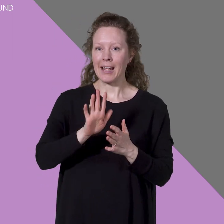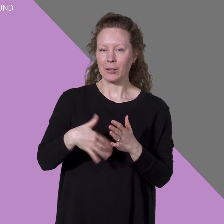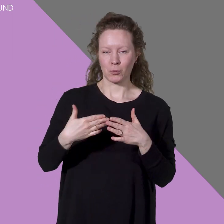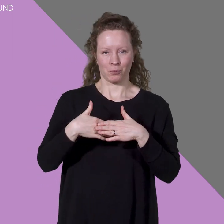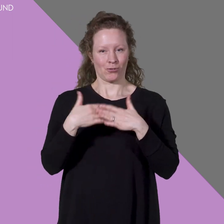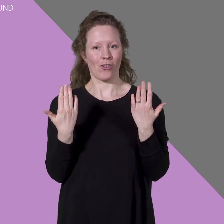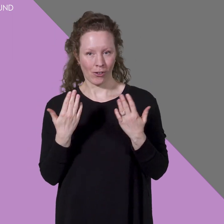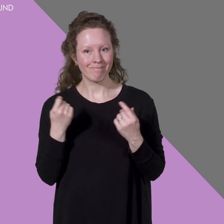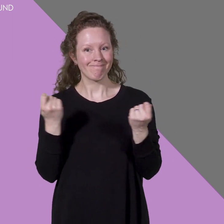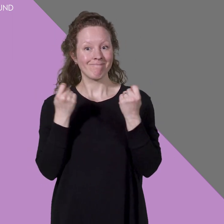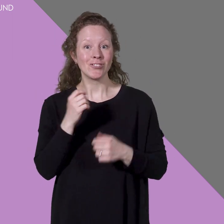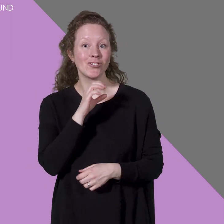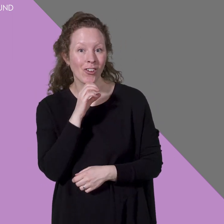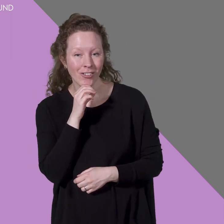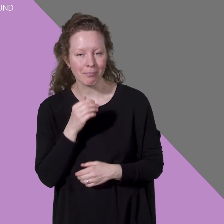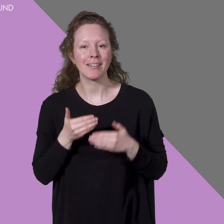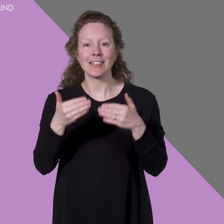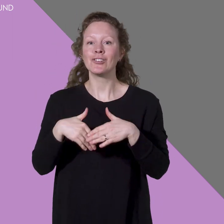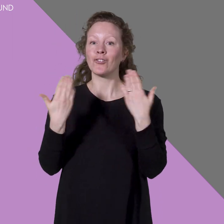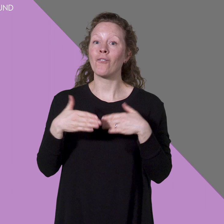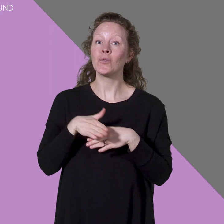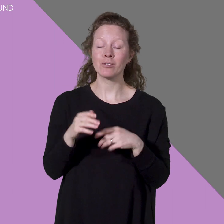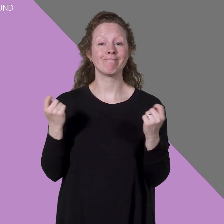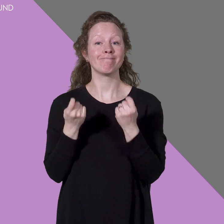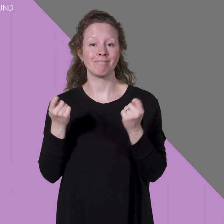Teckenspråksdagens firande på söndagen fick en fortsättning genast nästa dag -